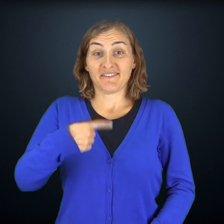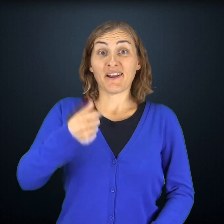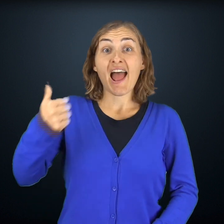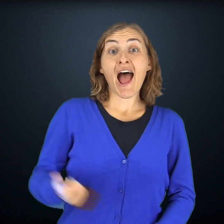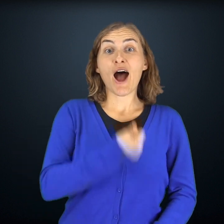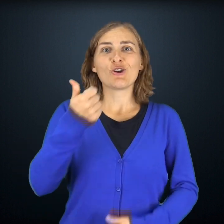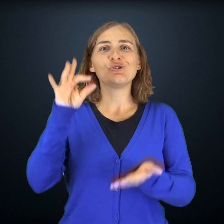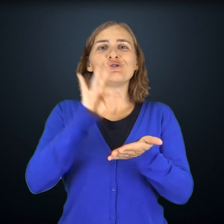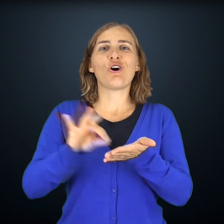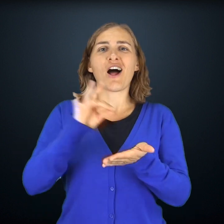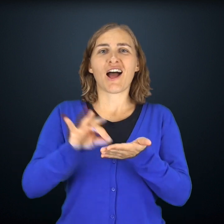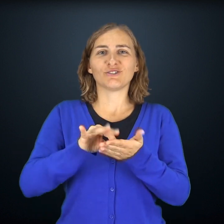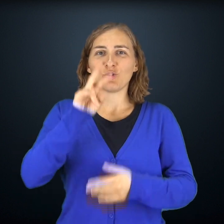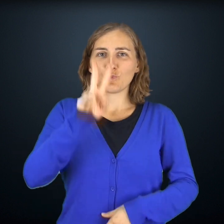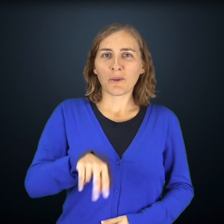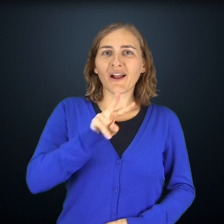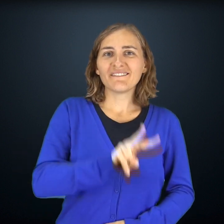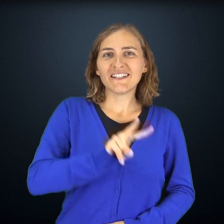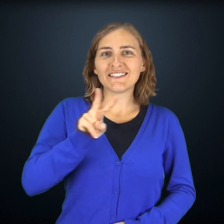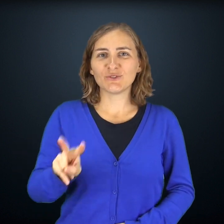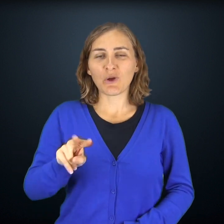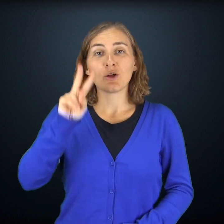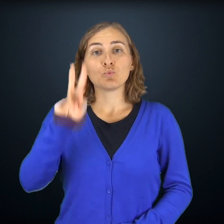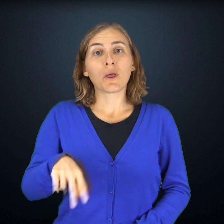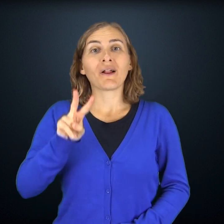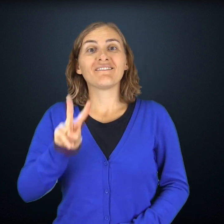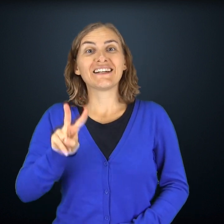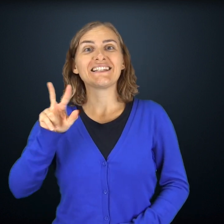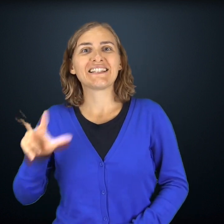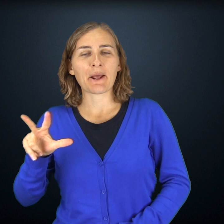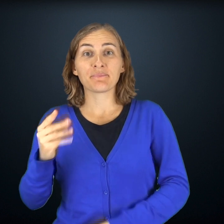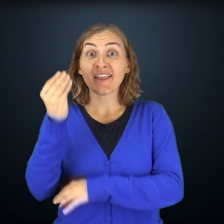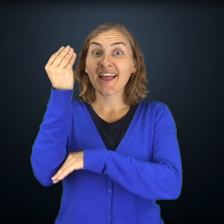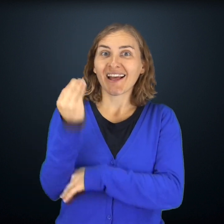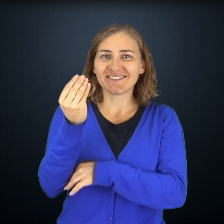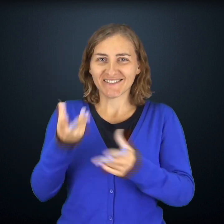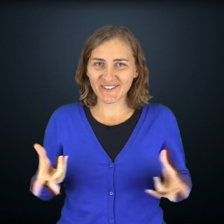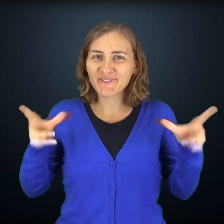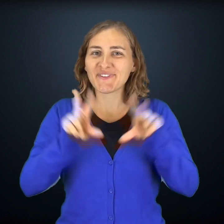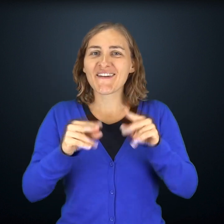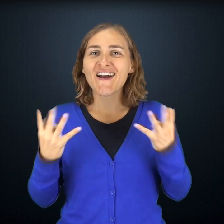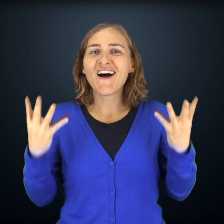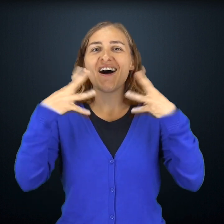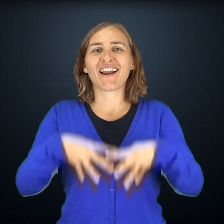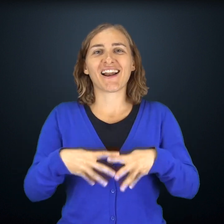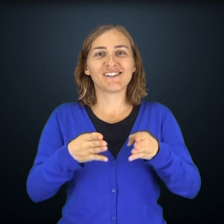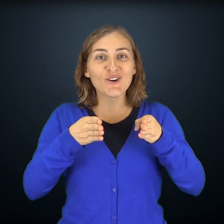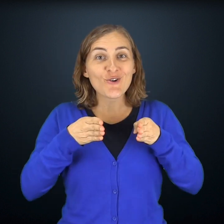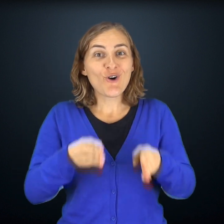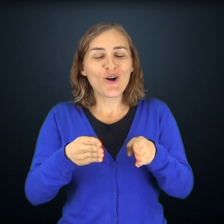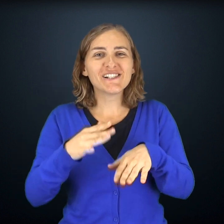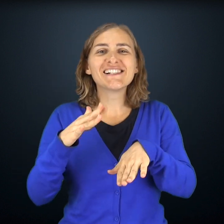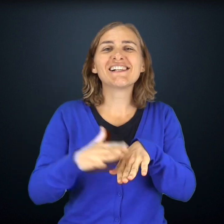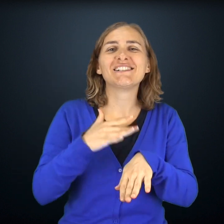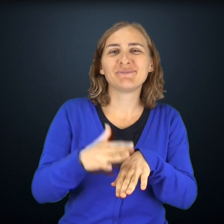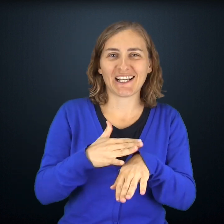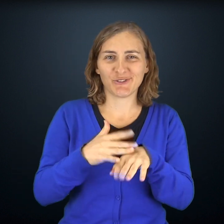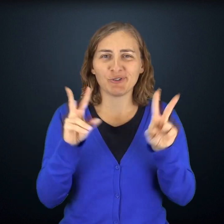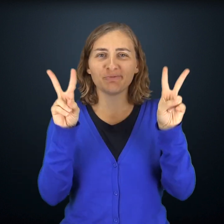Per l’anno scolastico 2022-2023 l’ENS organizza la nuova edizione del corso di sensibilizzazione